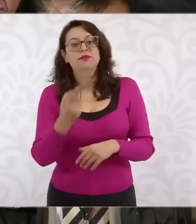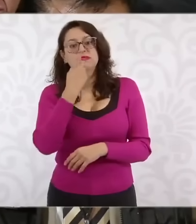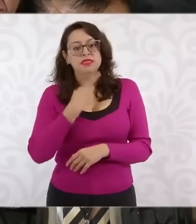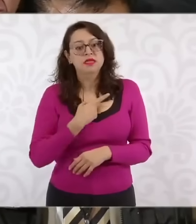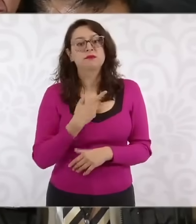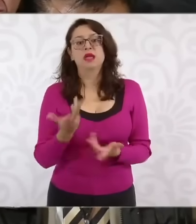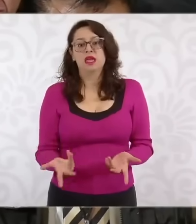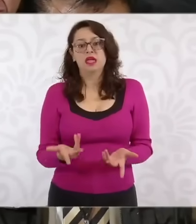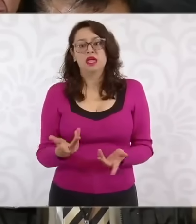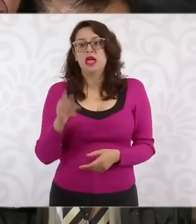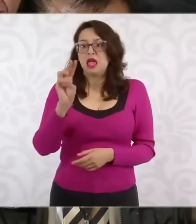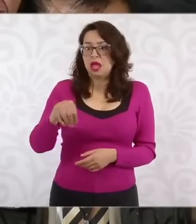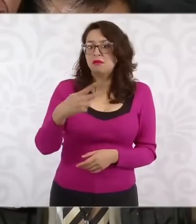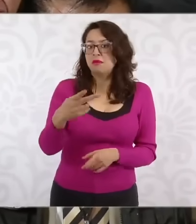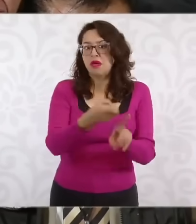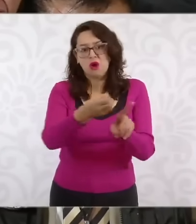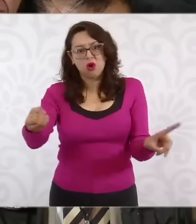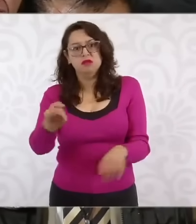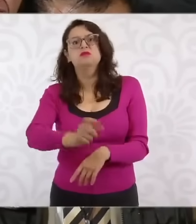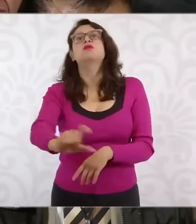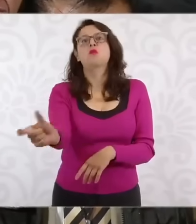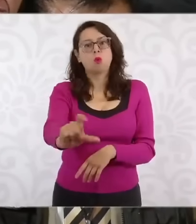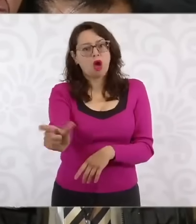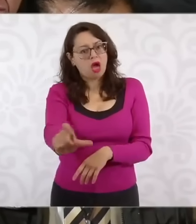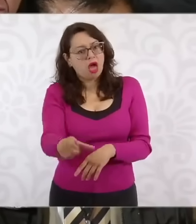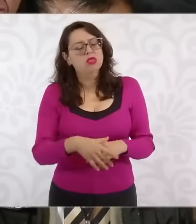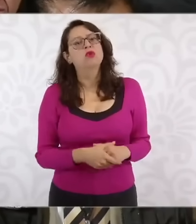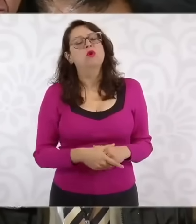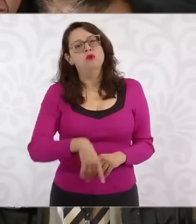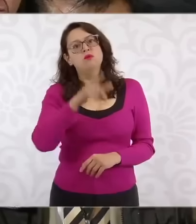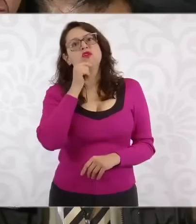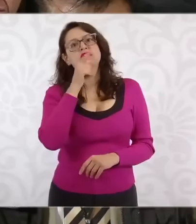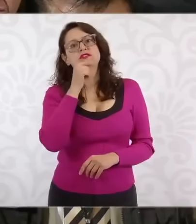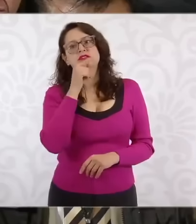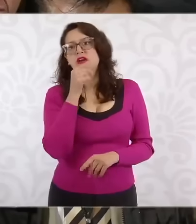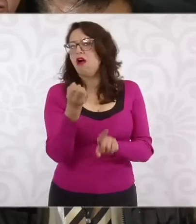meter en cintura a los ministerios públicos y a las policías de los ministerios públicos. Es que